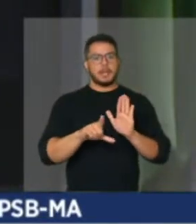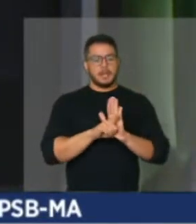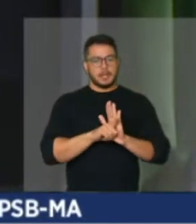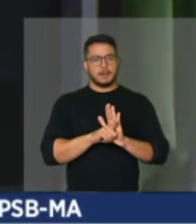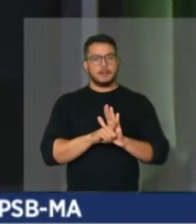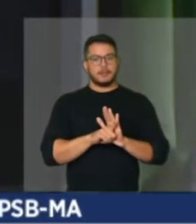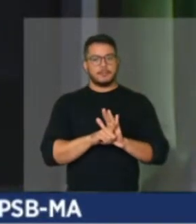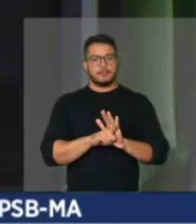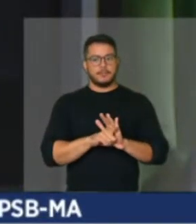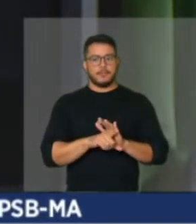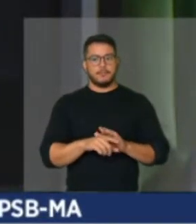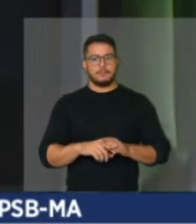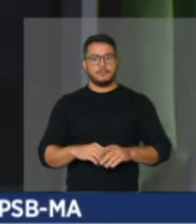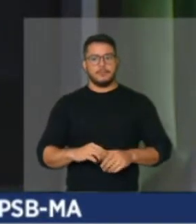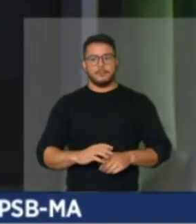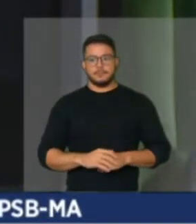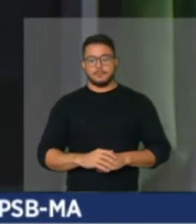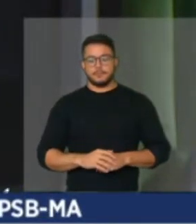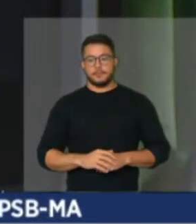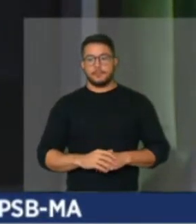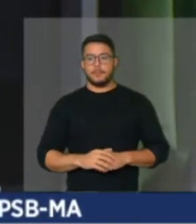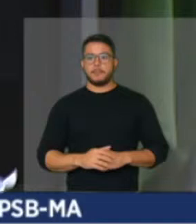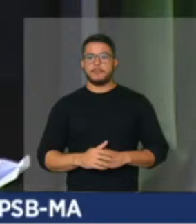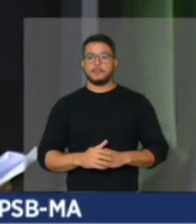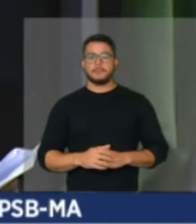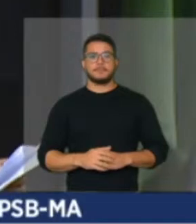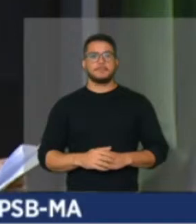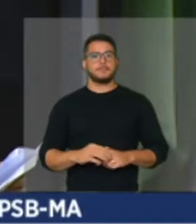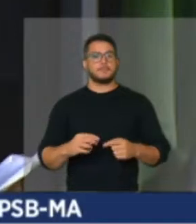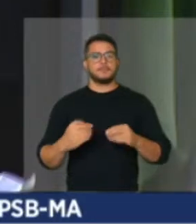E ENGORDA. EU VOU EXPLICAR, É ILEGAL PORQUE VIOLA O CÓDIGO DE CONDUTA DA ALTA